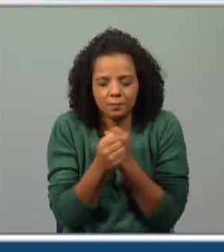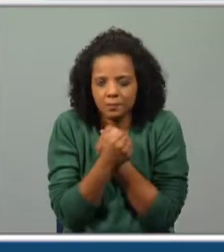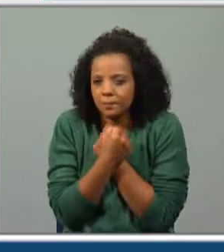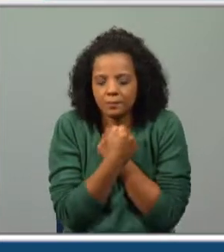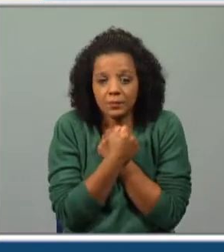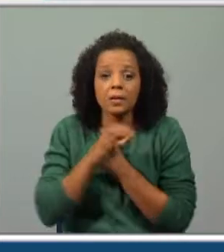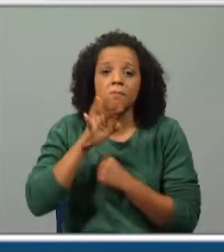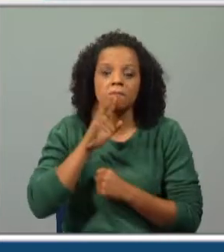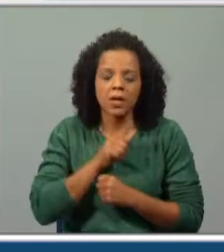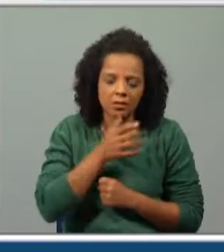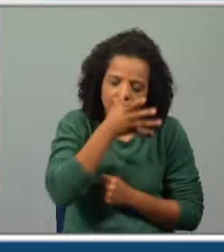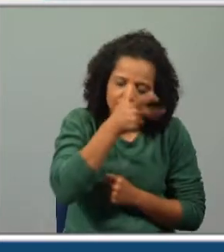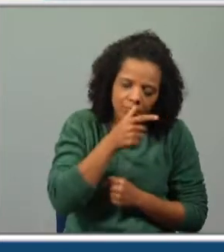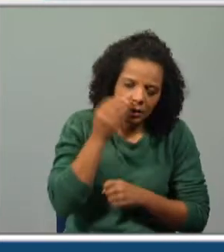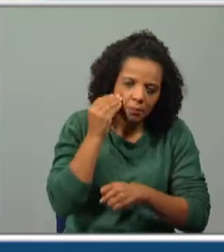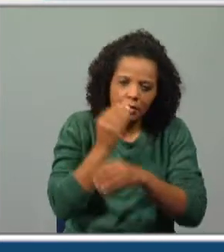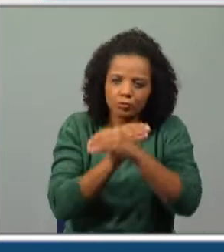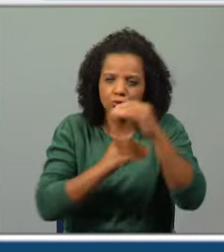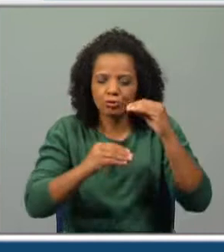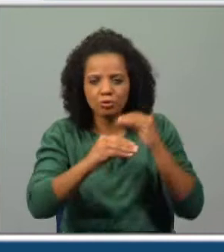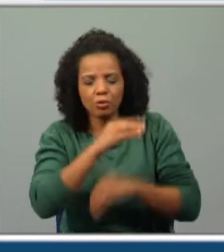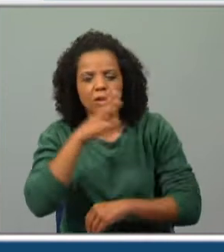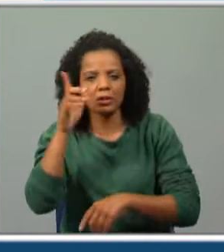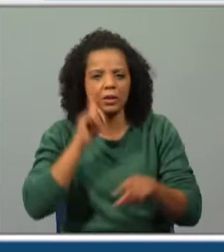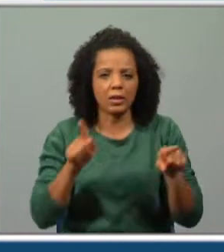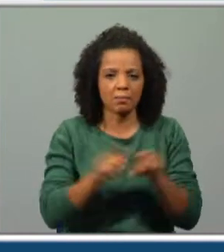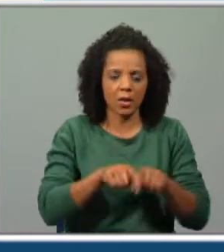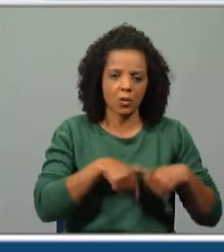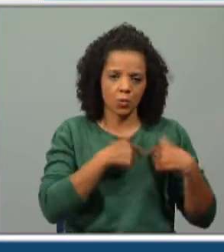a mãe dolorosa e a beijou ele chamou irmã do seu coração 痛苦的母親，親吻她，他叫你心中的妹妹